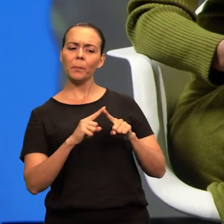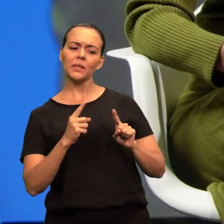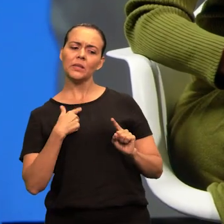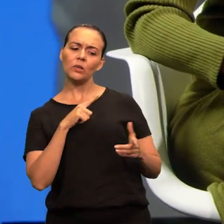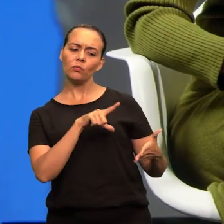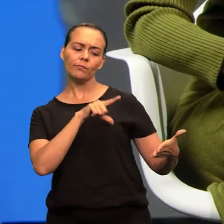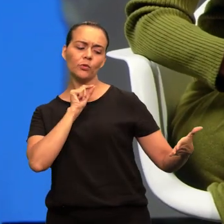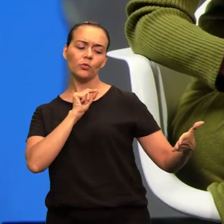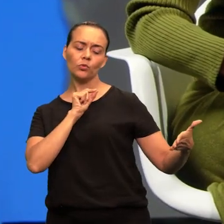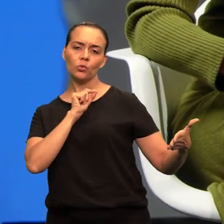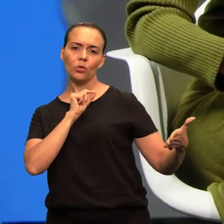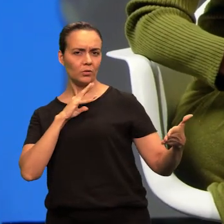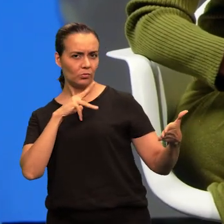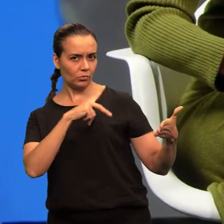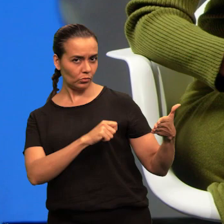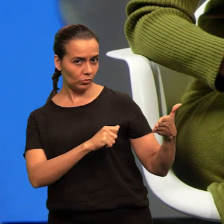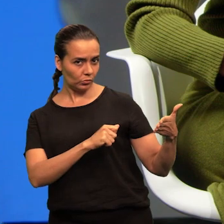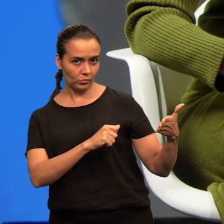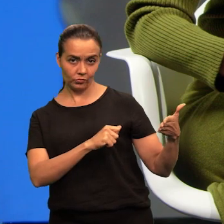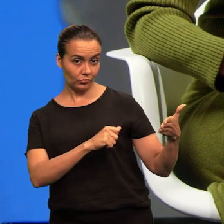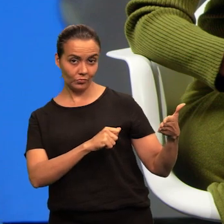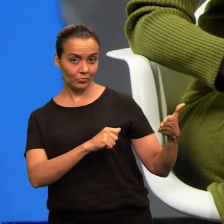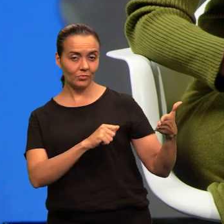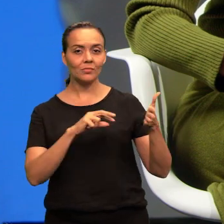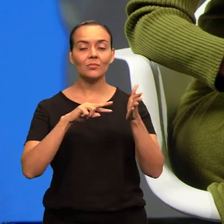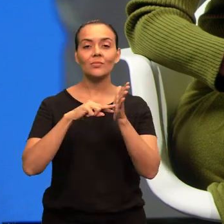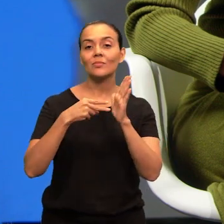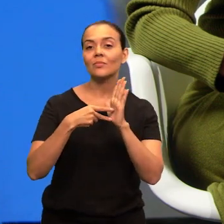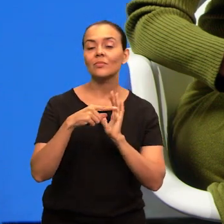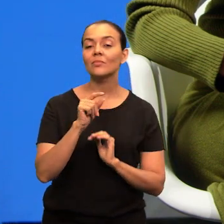Tudo me é lícito, mas nem tudo me convém, isto é,